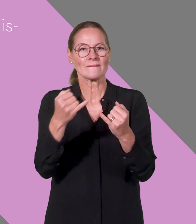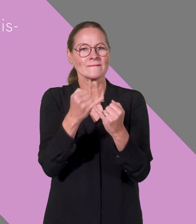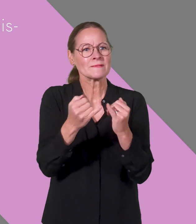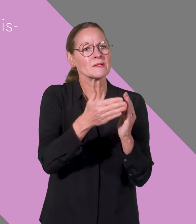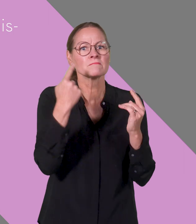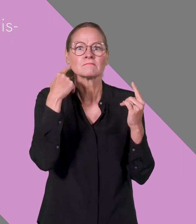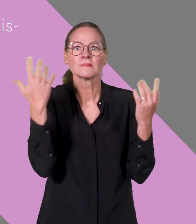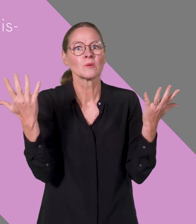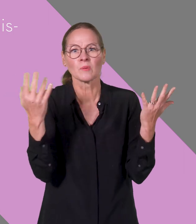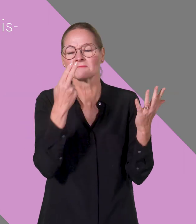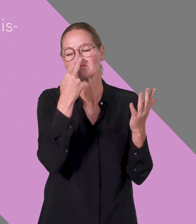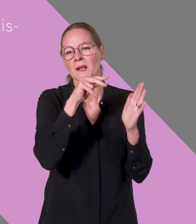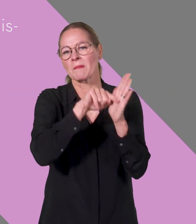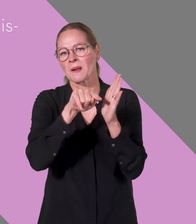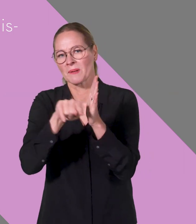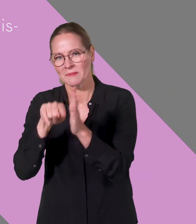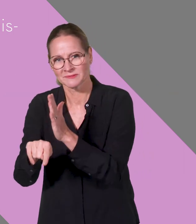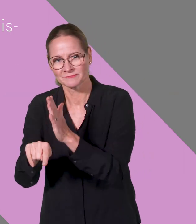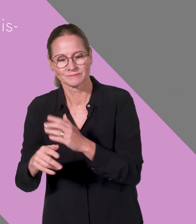viimeisimmät kuulumiset käytiin läpi.